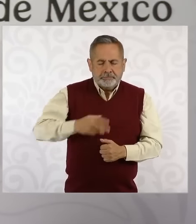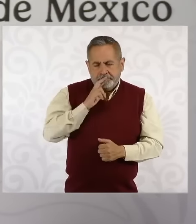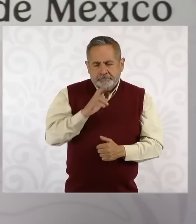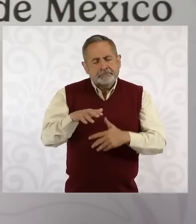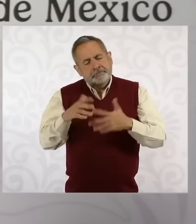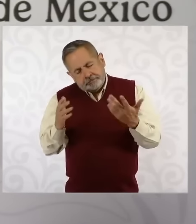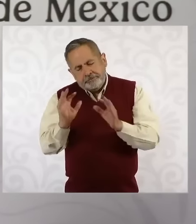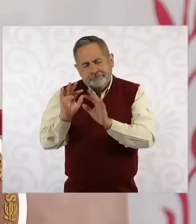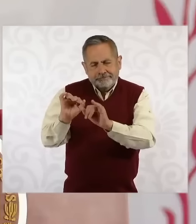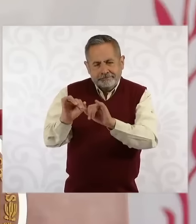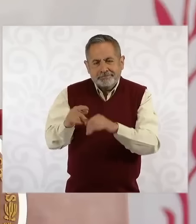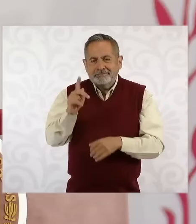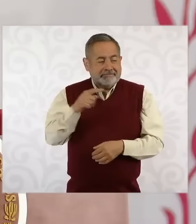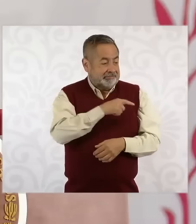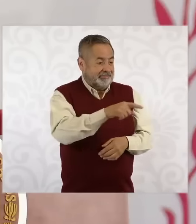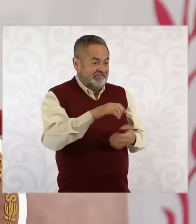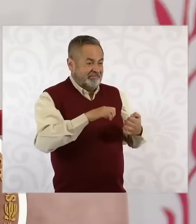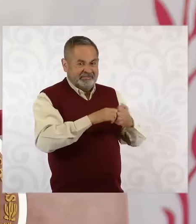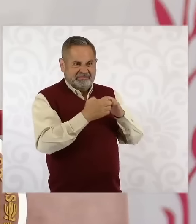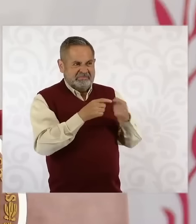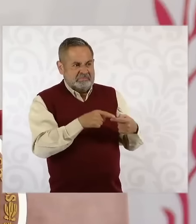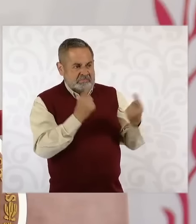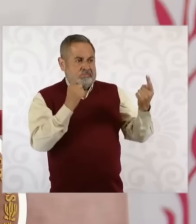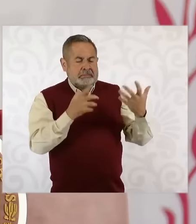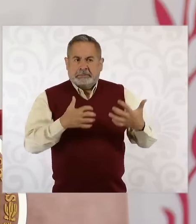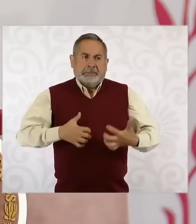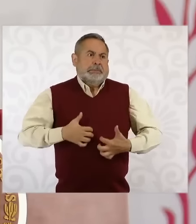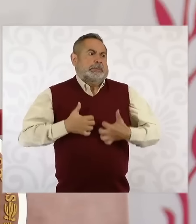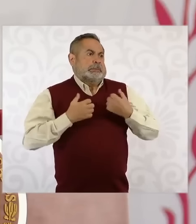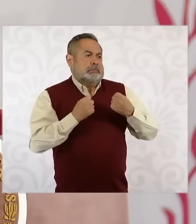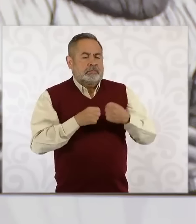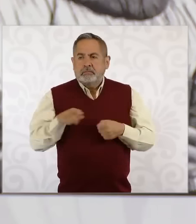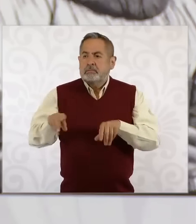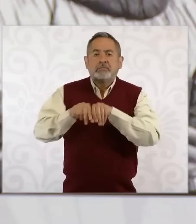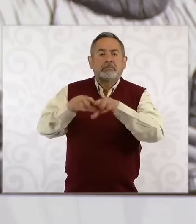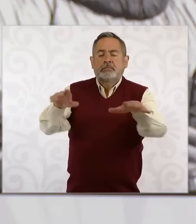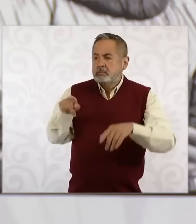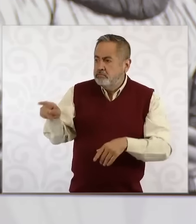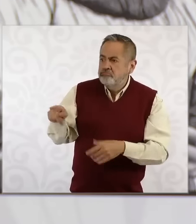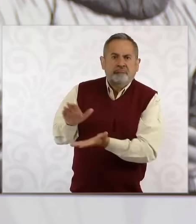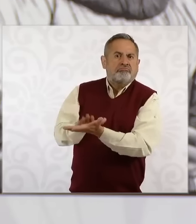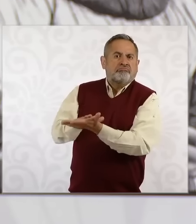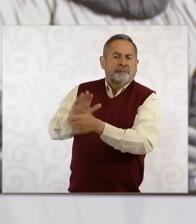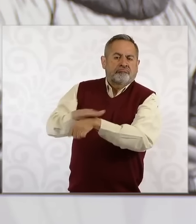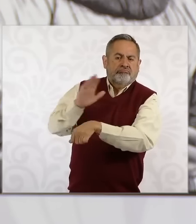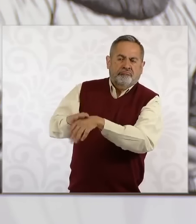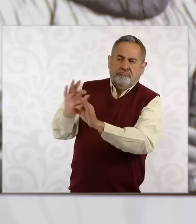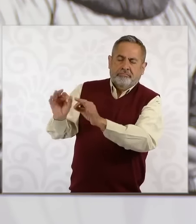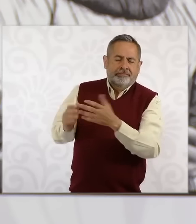mucho los adversarios políticos cada vez que sale una encuesta. Ahora salieron comentócratas.